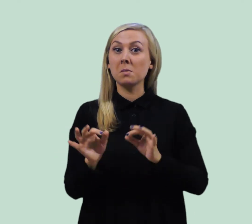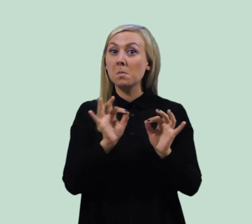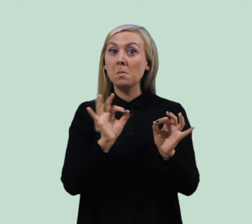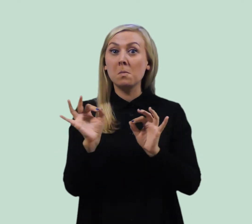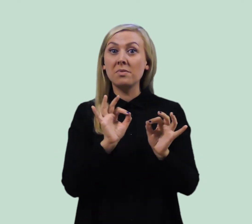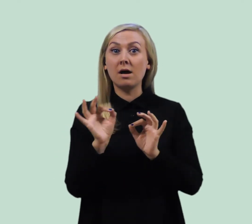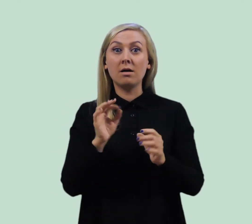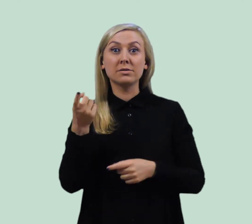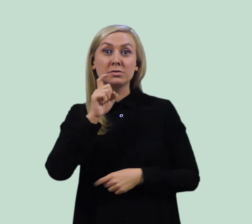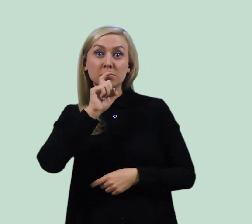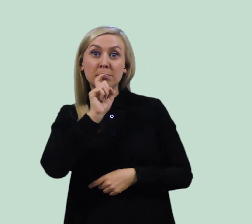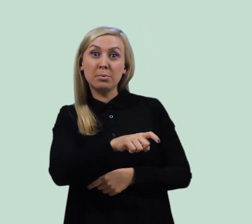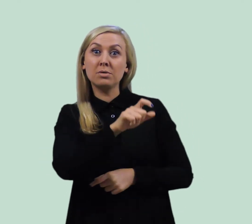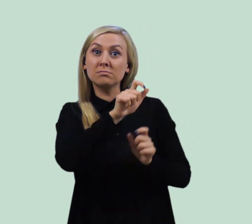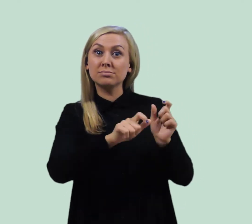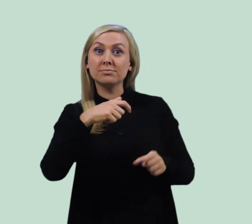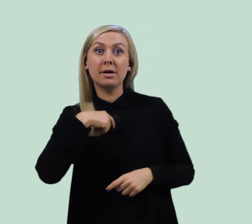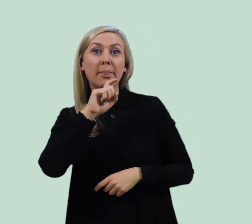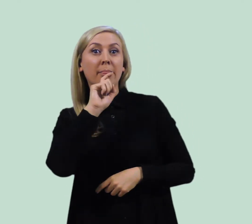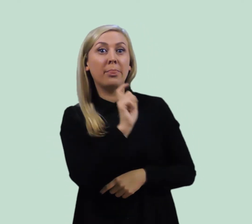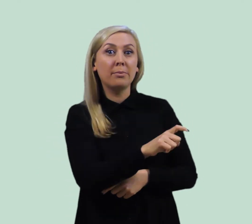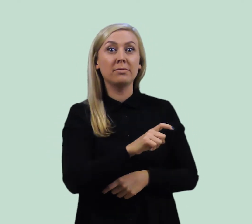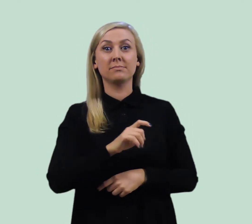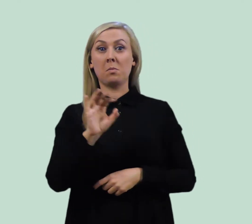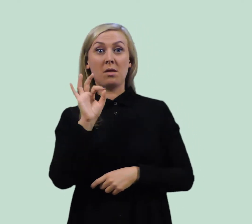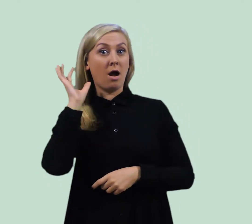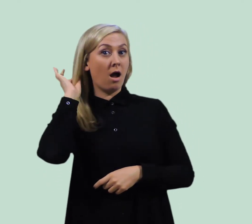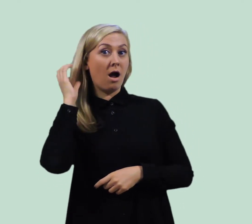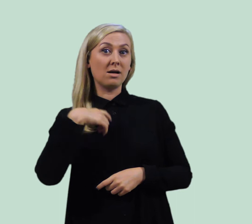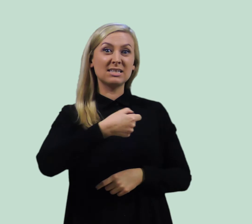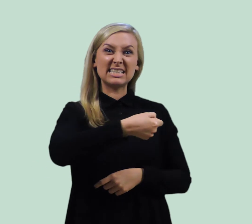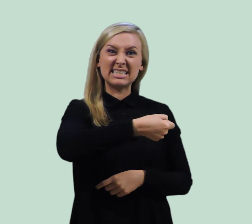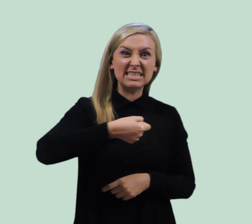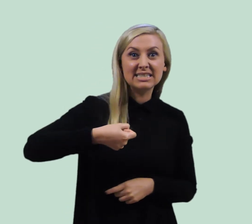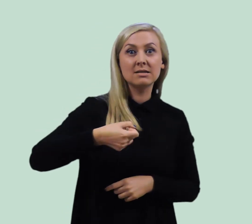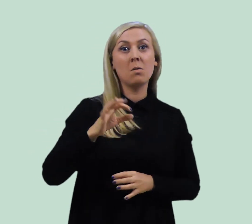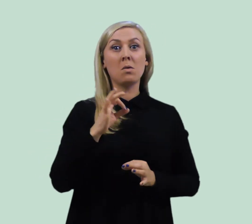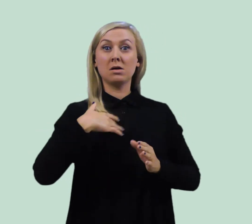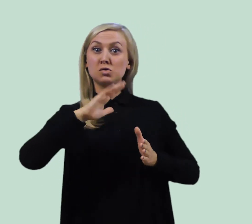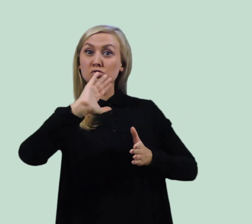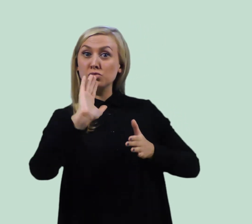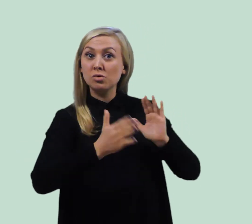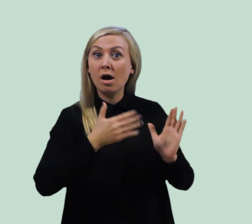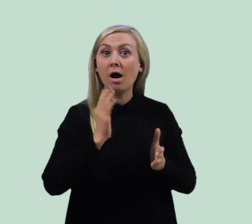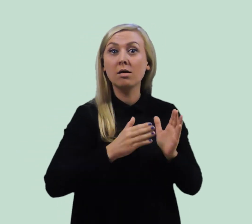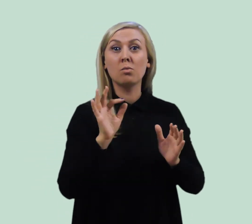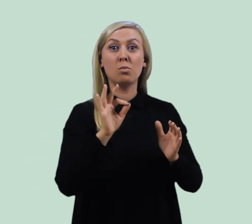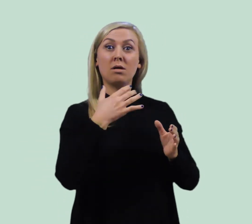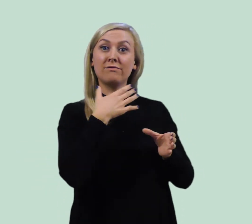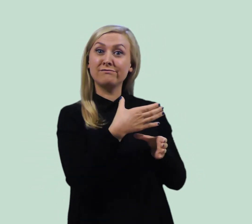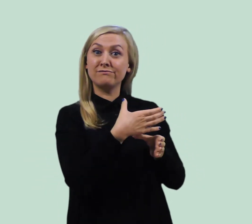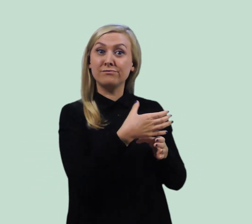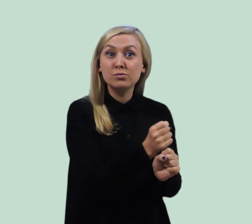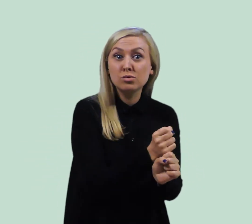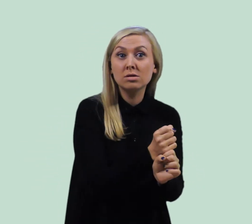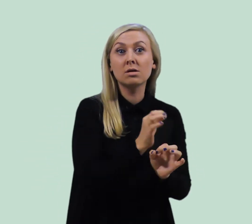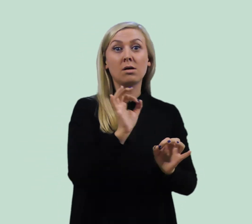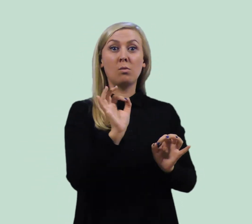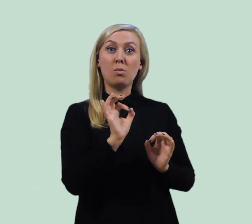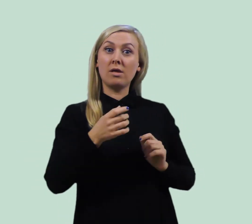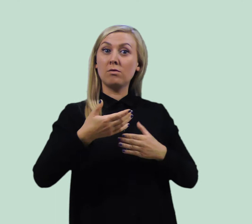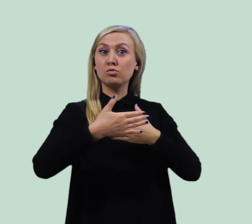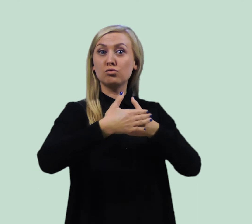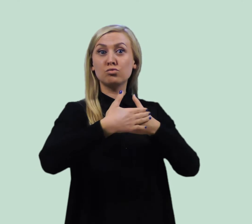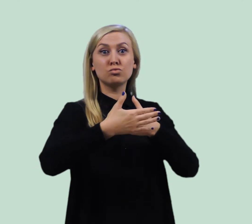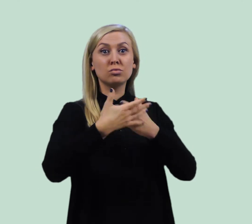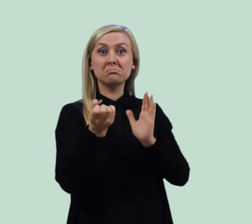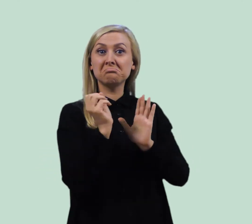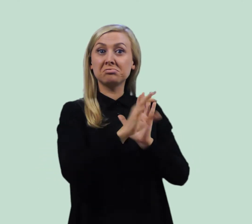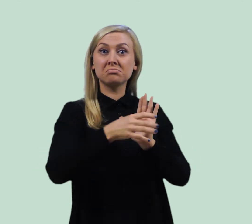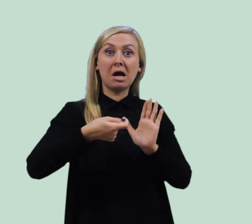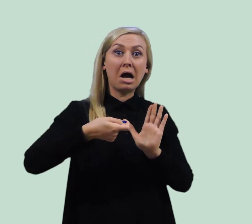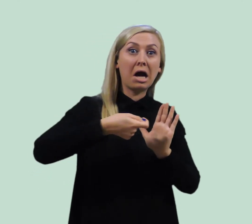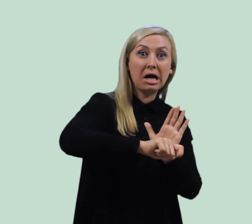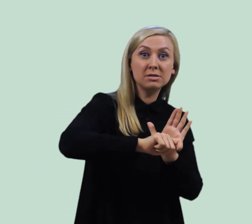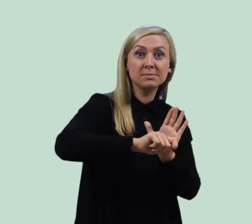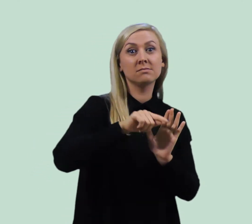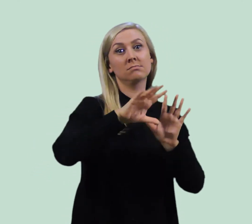zB wenn man Personen bespuckt, an den Haaren zieht, schlägt, würgt, einsperrt.